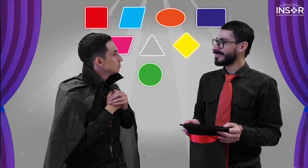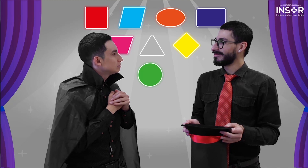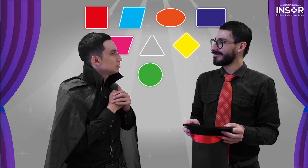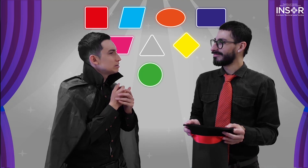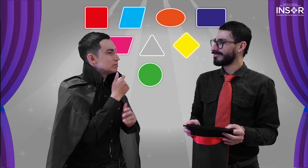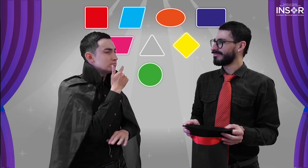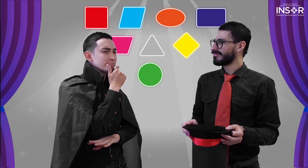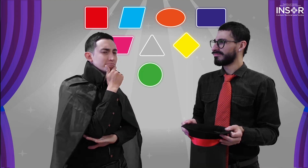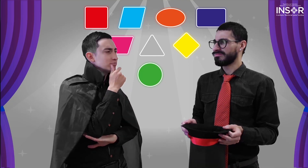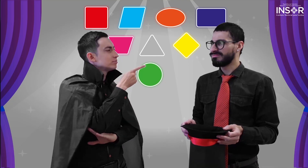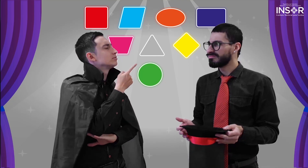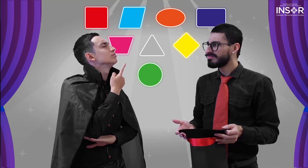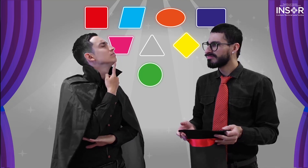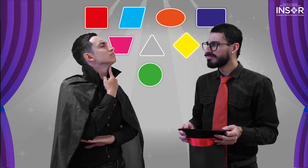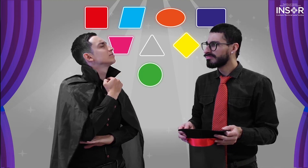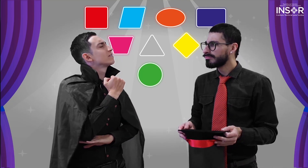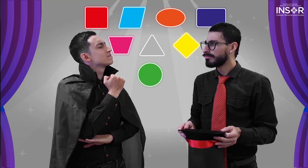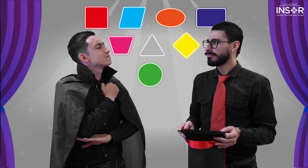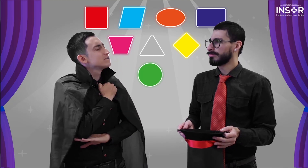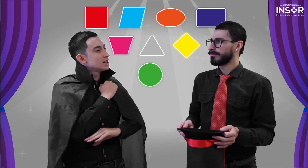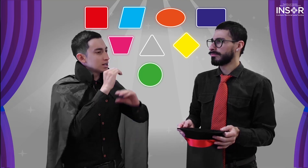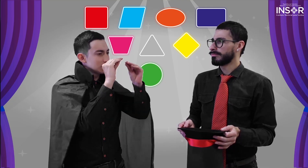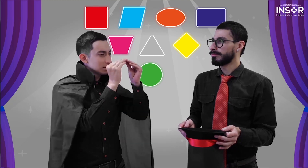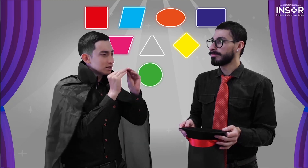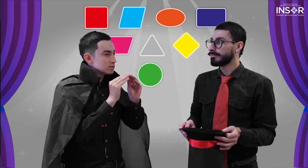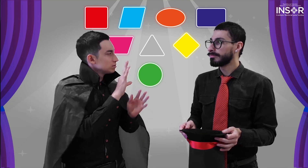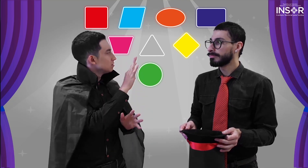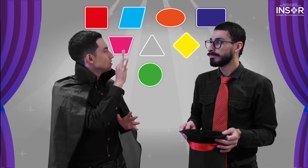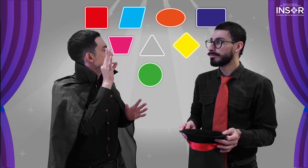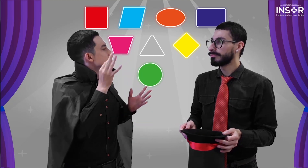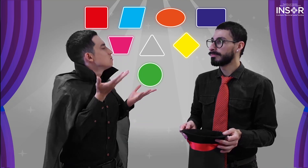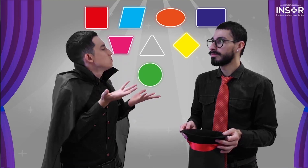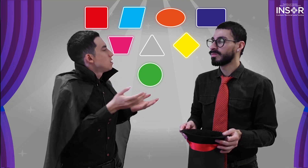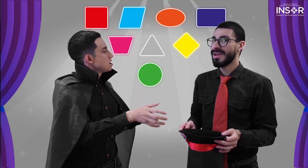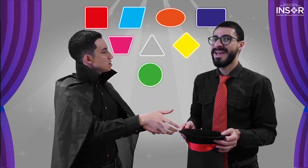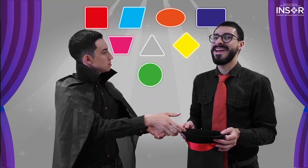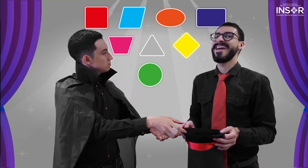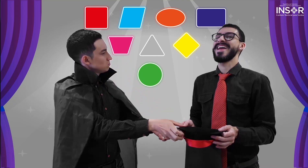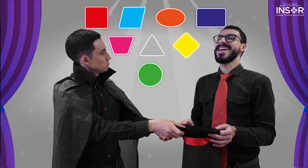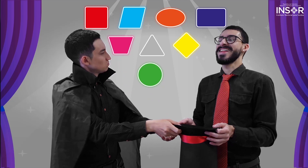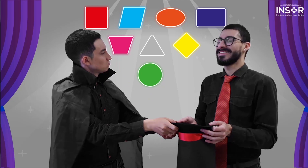¿Eliecer, cuál de estas figuras te gusta más?